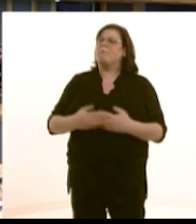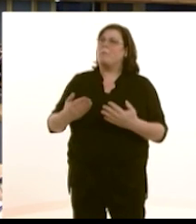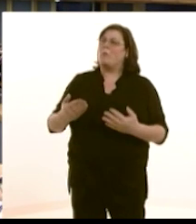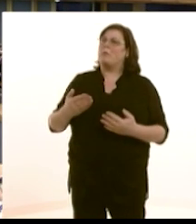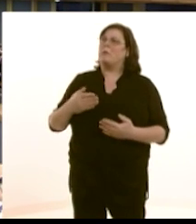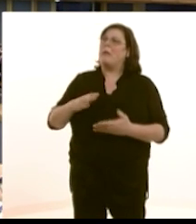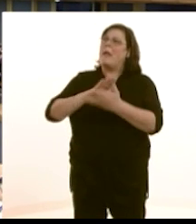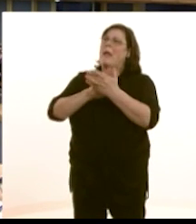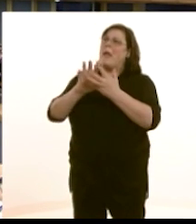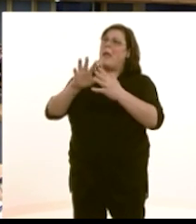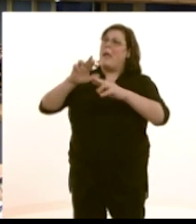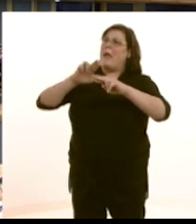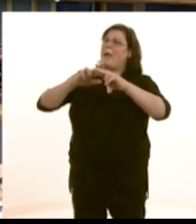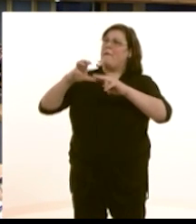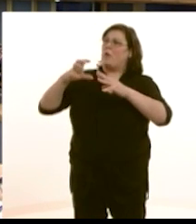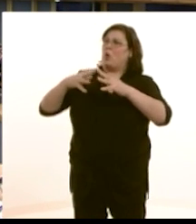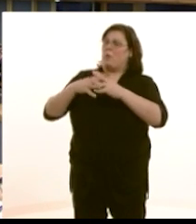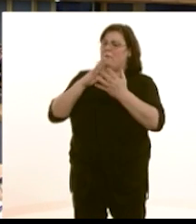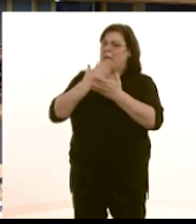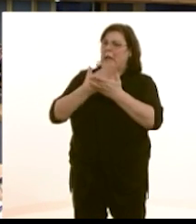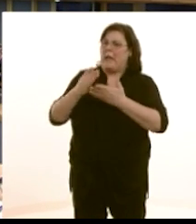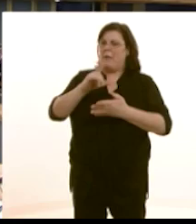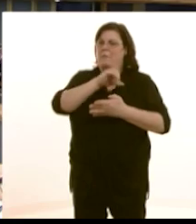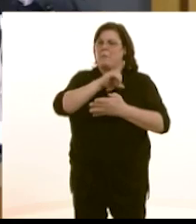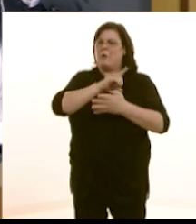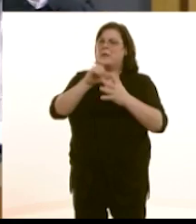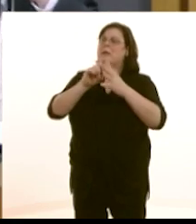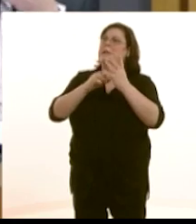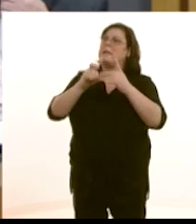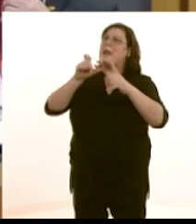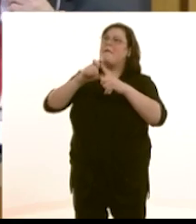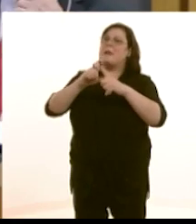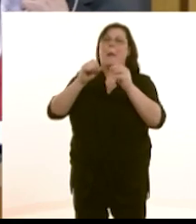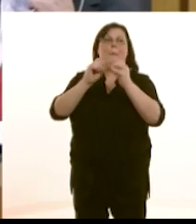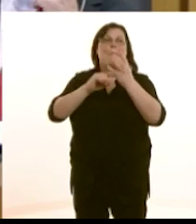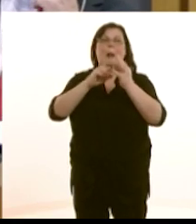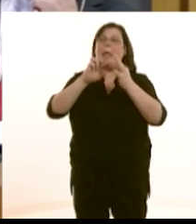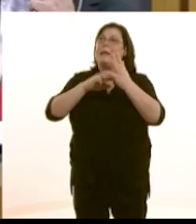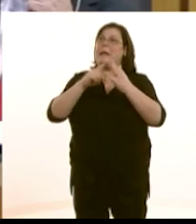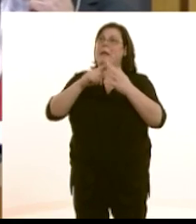achos mae David Blaney wedi e-bostio pob prifysgol yng Nghymru ar 15 Ionawr yn dweud y canlynol: